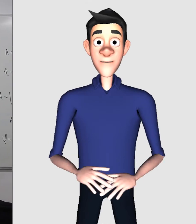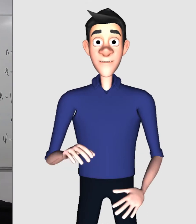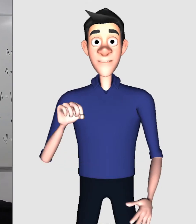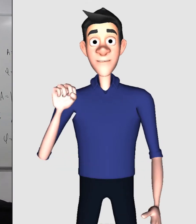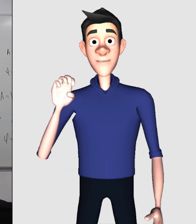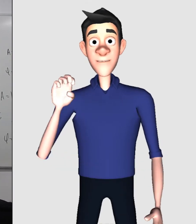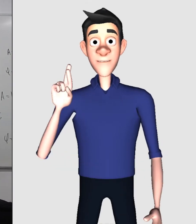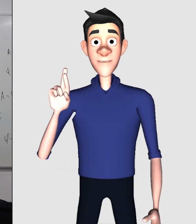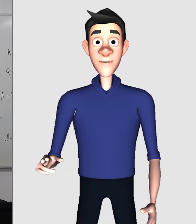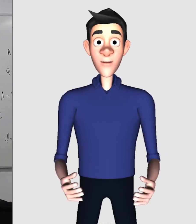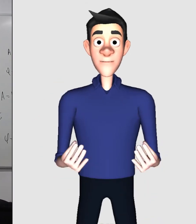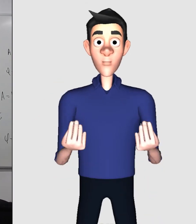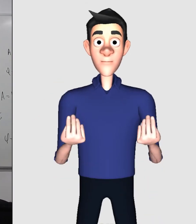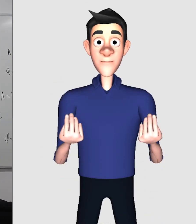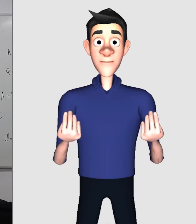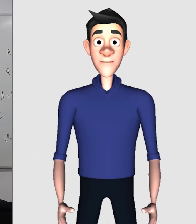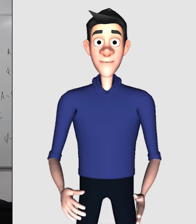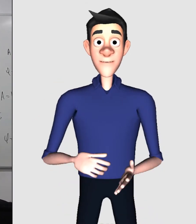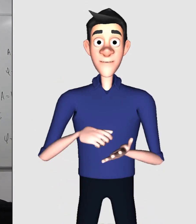Força é igual a kx